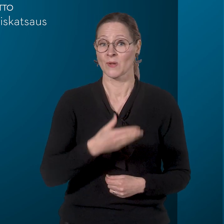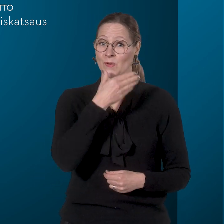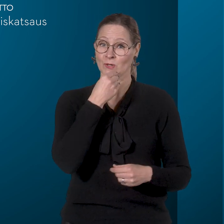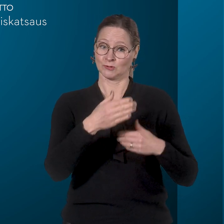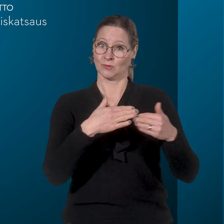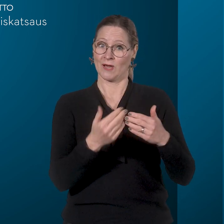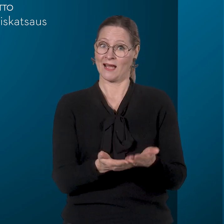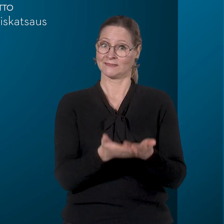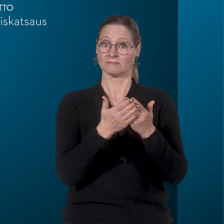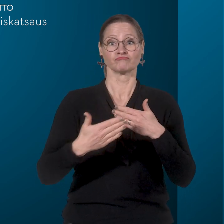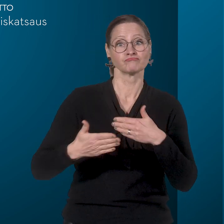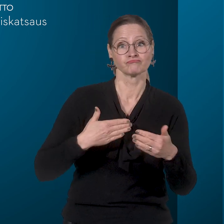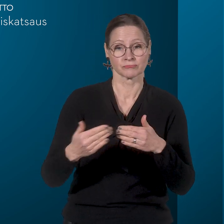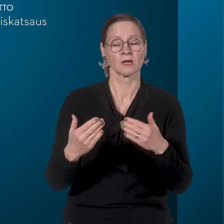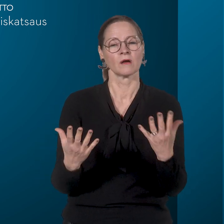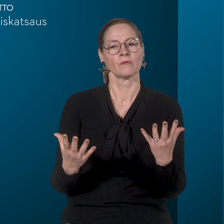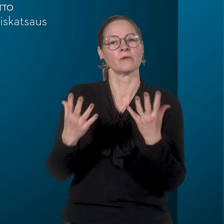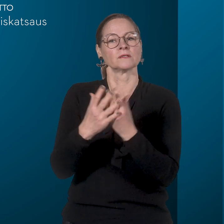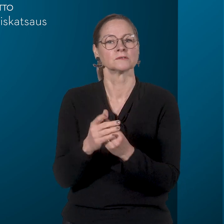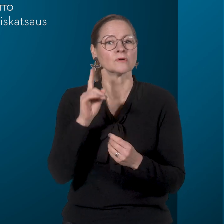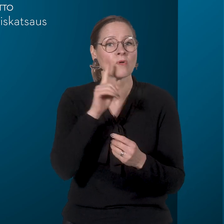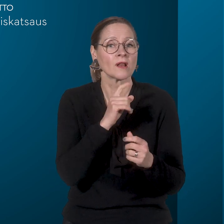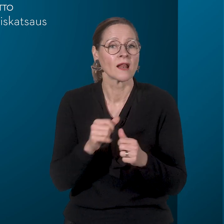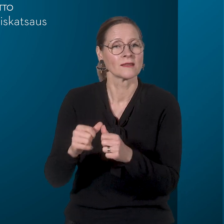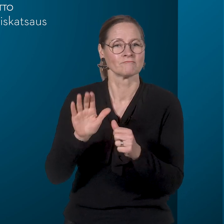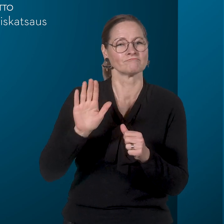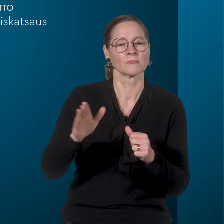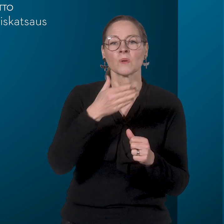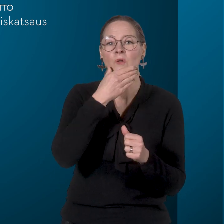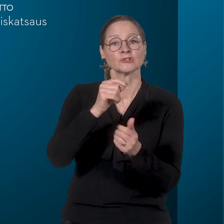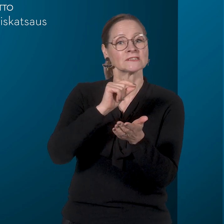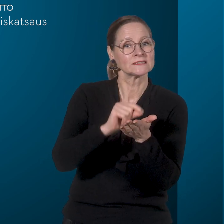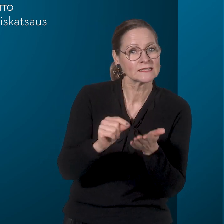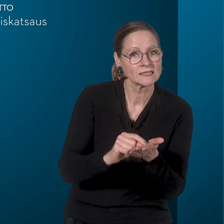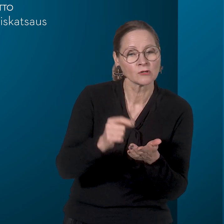Nuorisotyön assistentti työskentelee yhdessä liiton nuorisosihteerin -